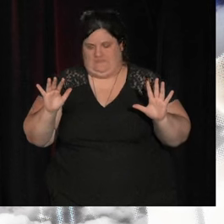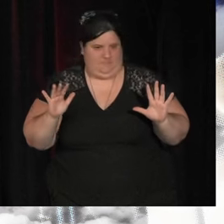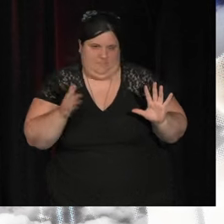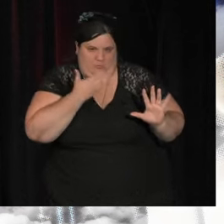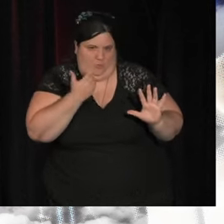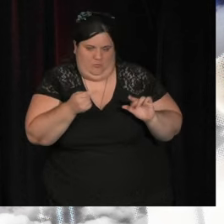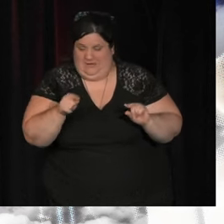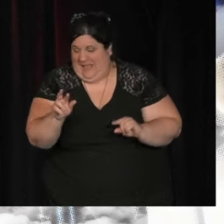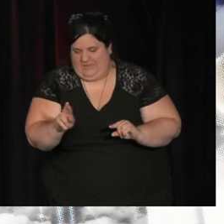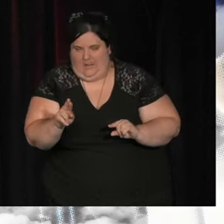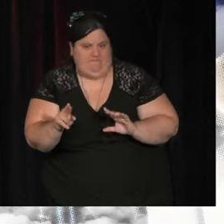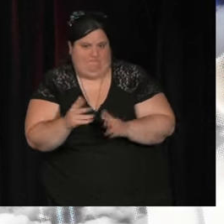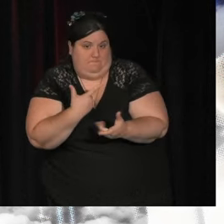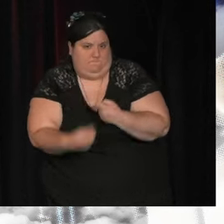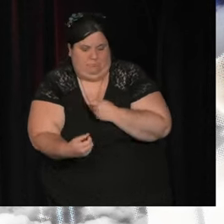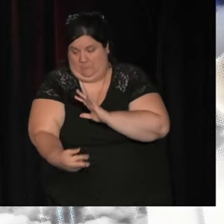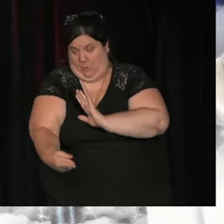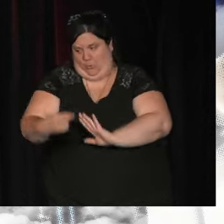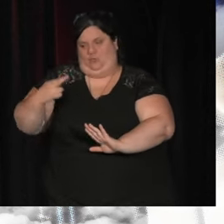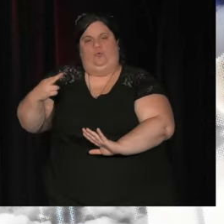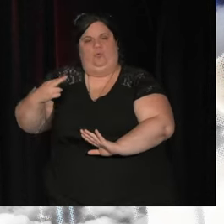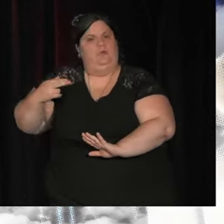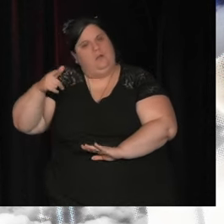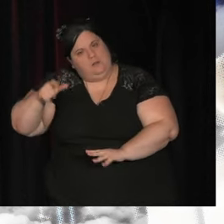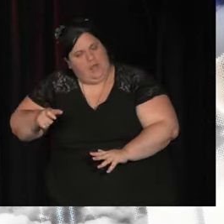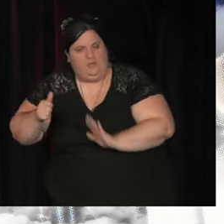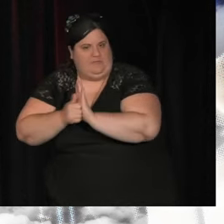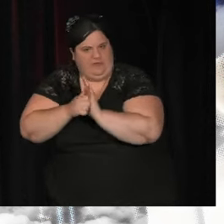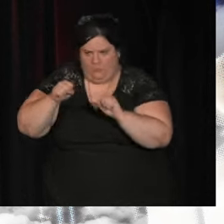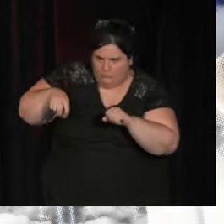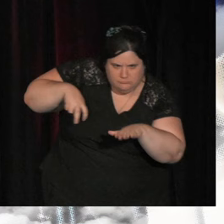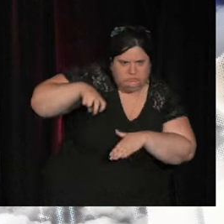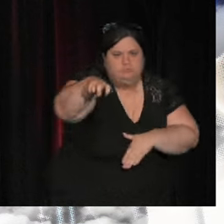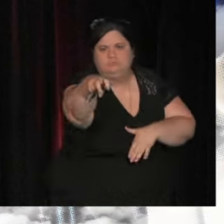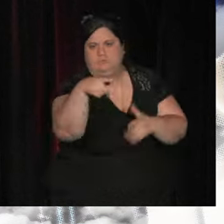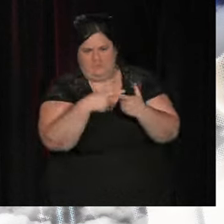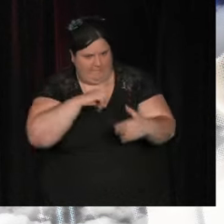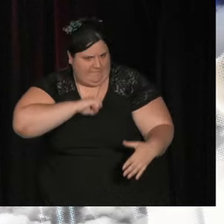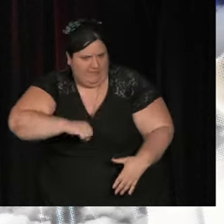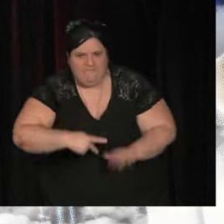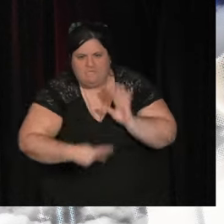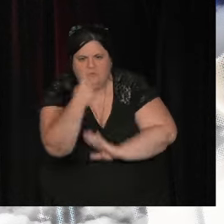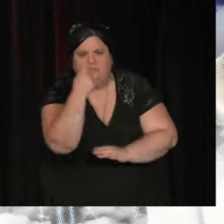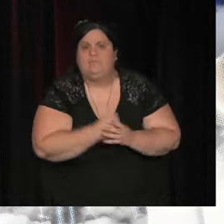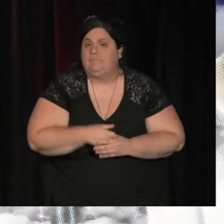la base et de changer de héros, un héros qui va pouvoir monter et créer un petit peu de l'action. Encore une fois, il y a cette idée de switch de perso qui est vraiment